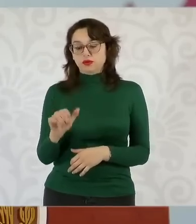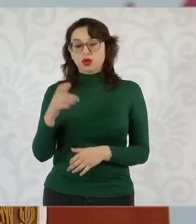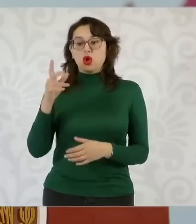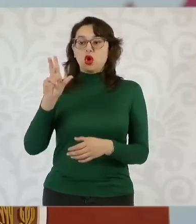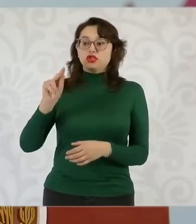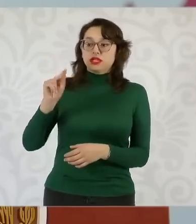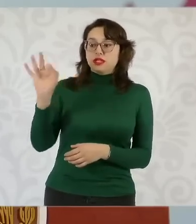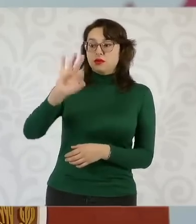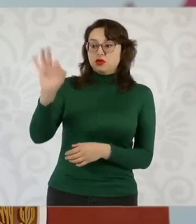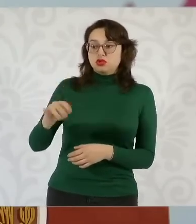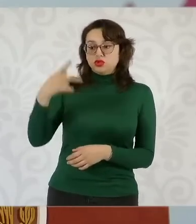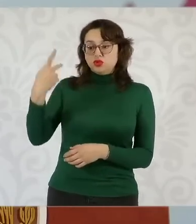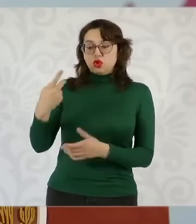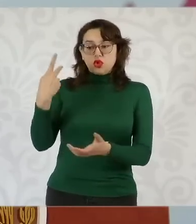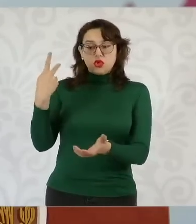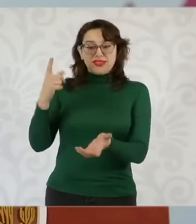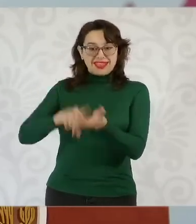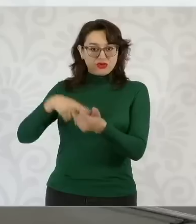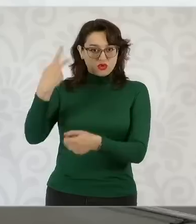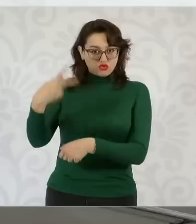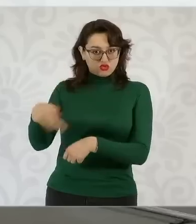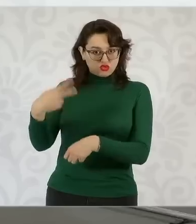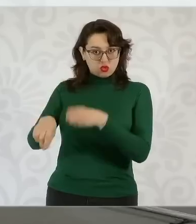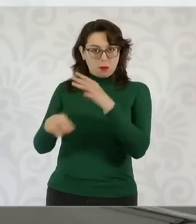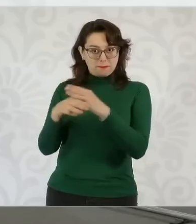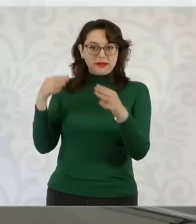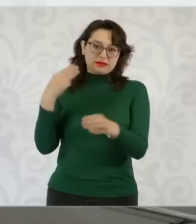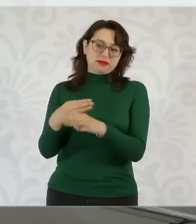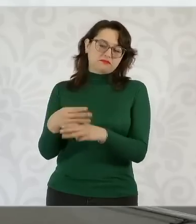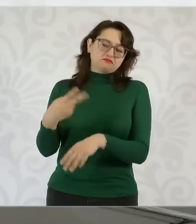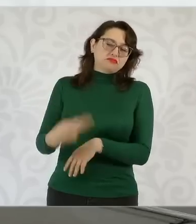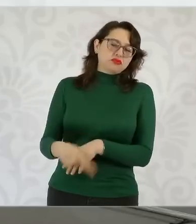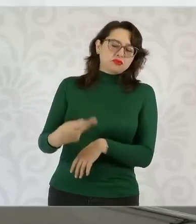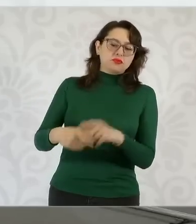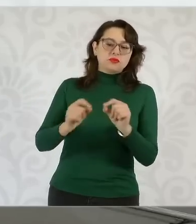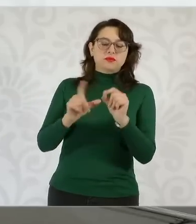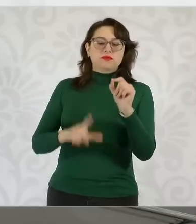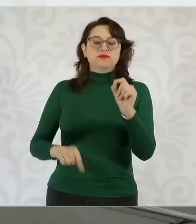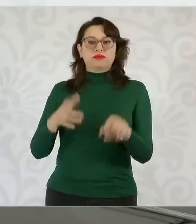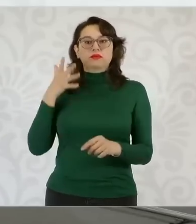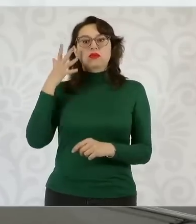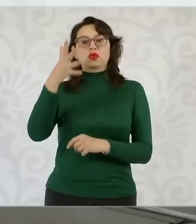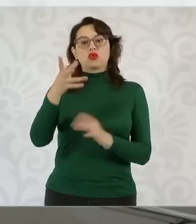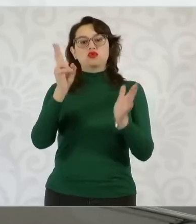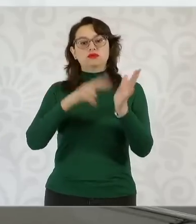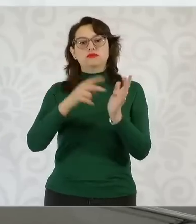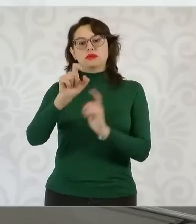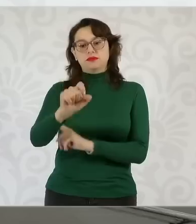y lo que está se estará buscando con esta nueva inversión Es que para 2028 lleguemos a tener el